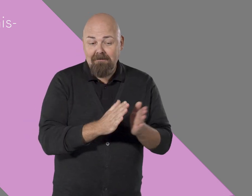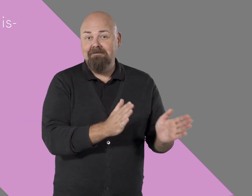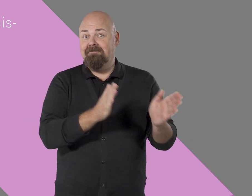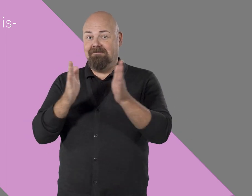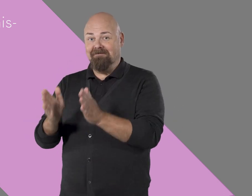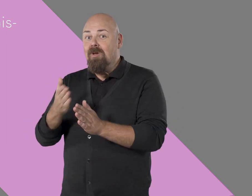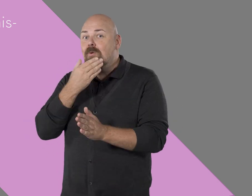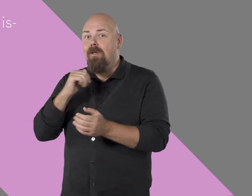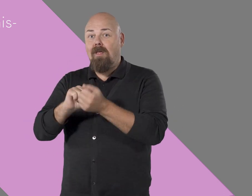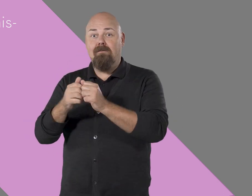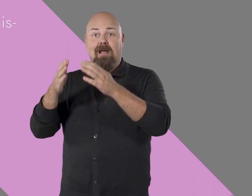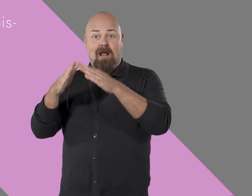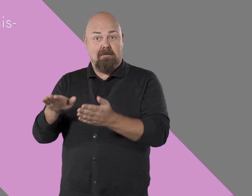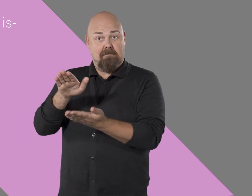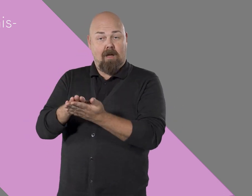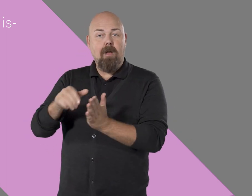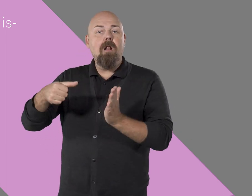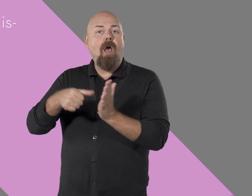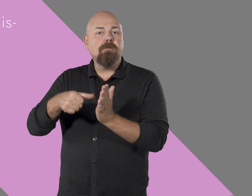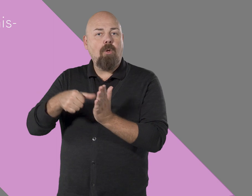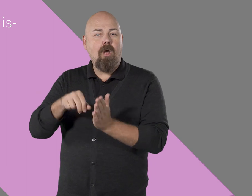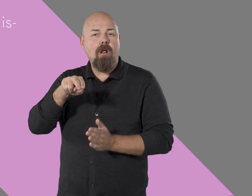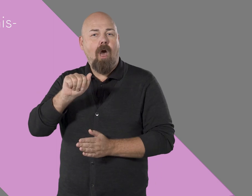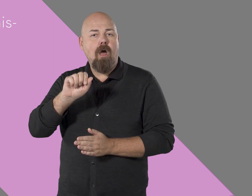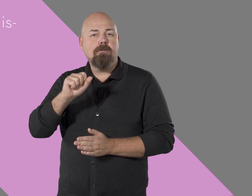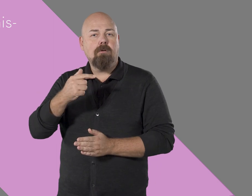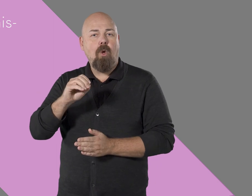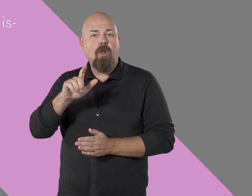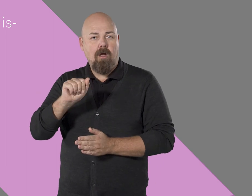Nastolan liikuntakeskus Pajulahdessa samaan aikaan järjestettävälle -